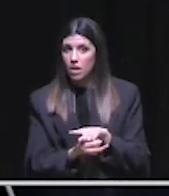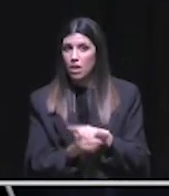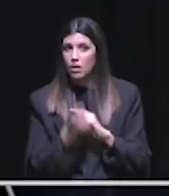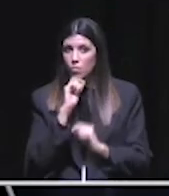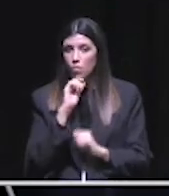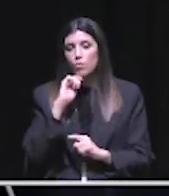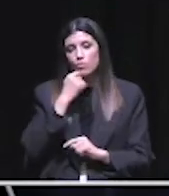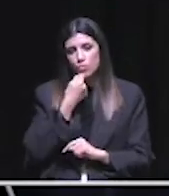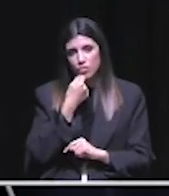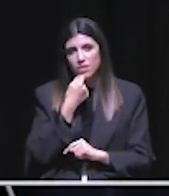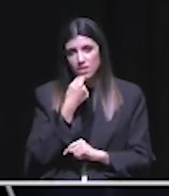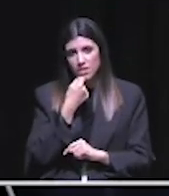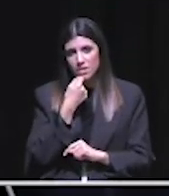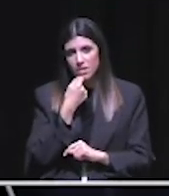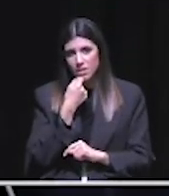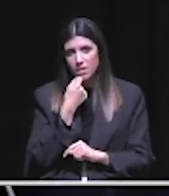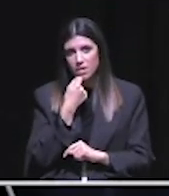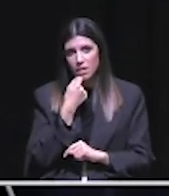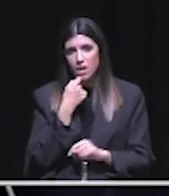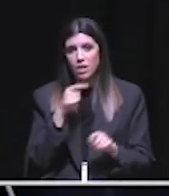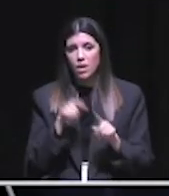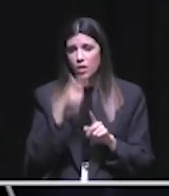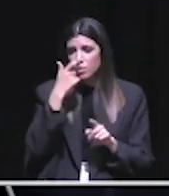e de desincentivo da participação cidadã.